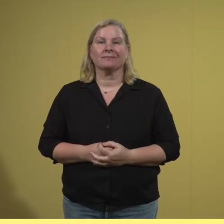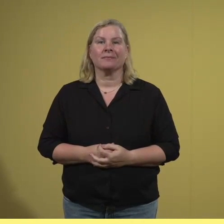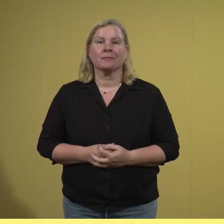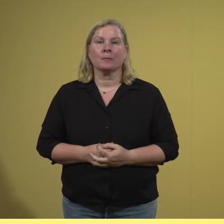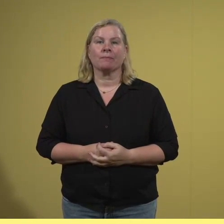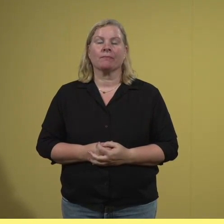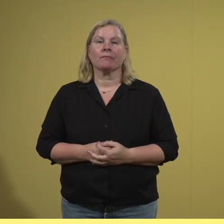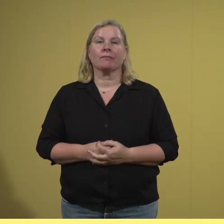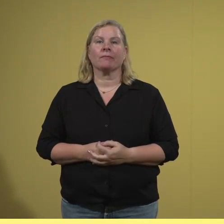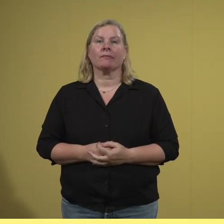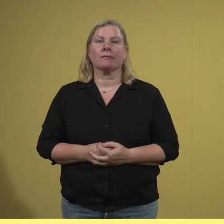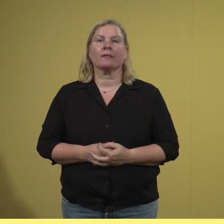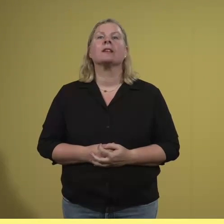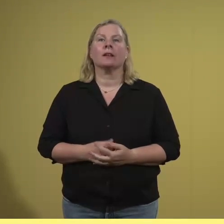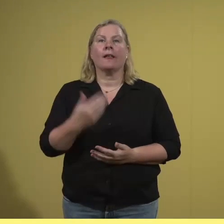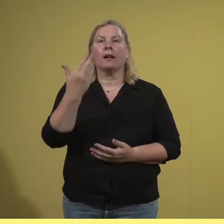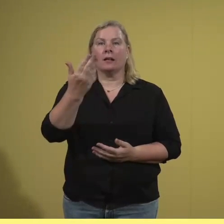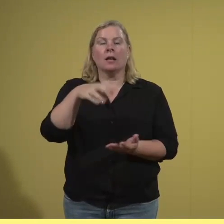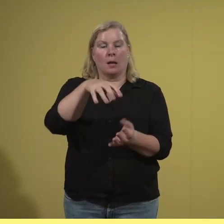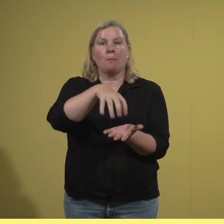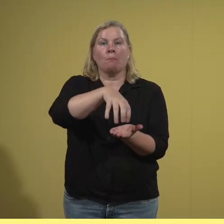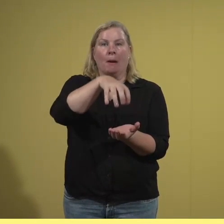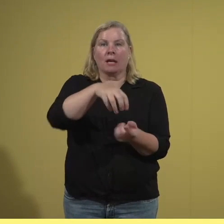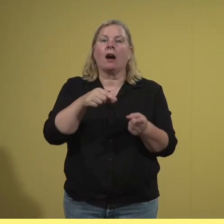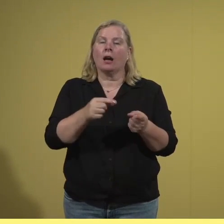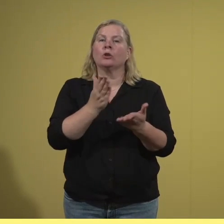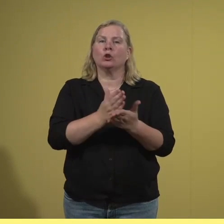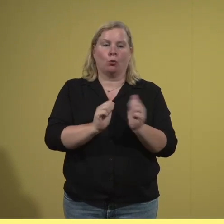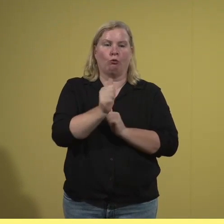So, wir haben jetzt hier einmal eine vorgeschritten Paprika